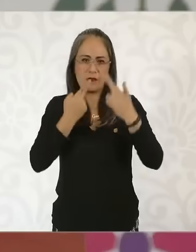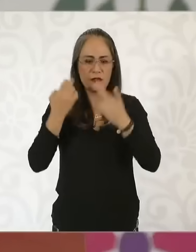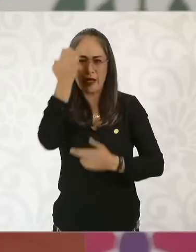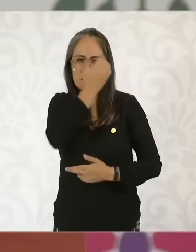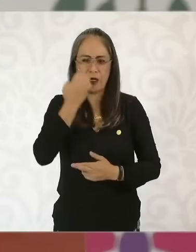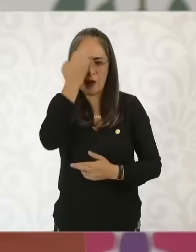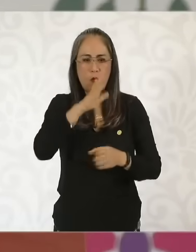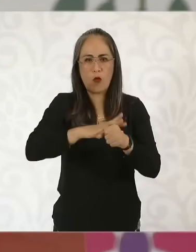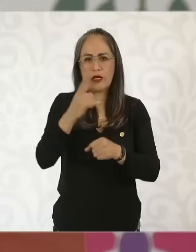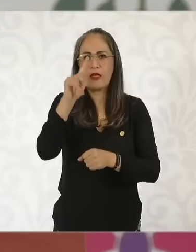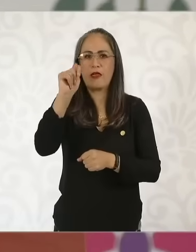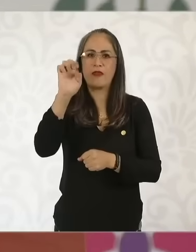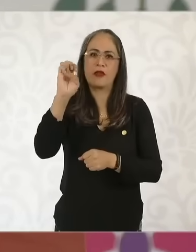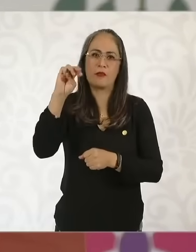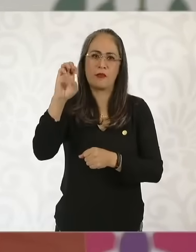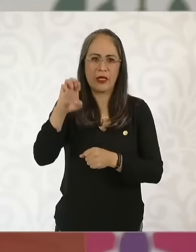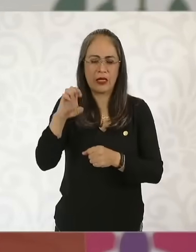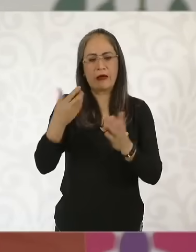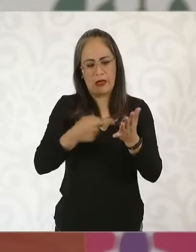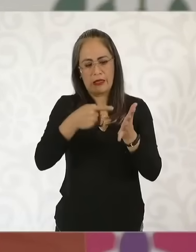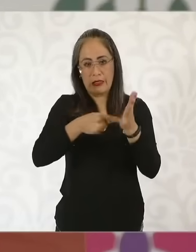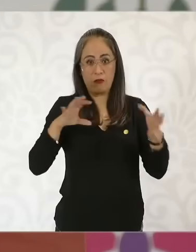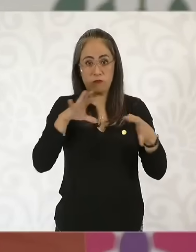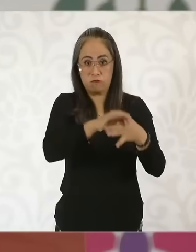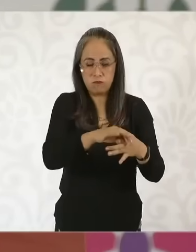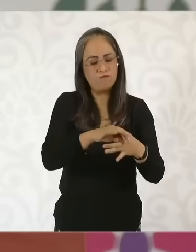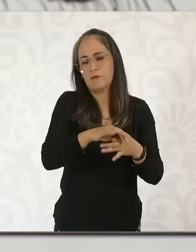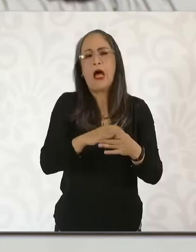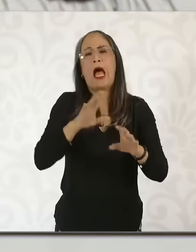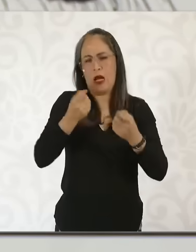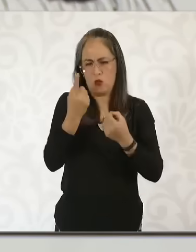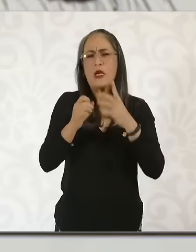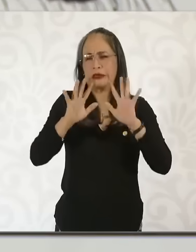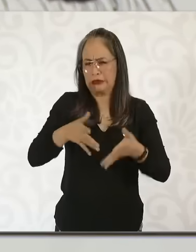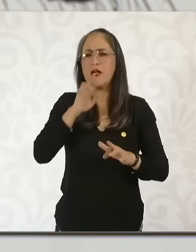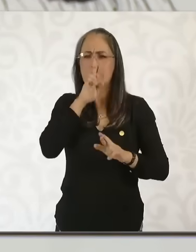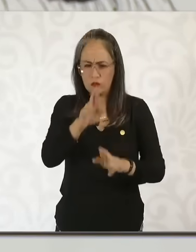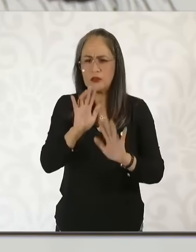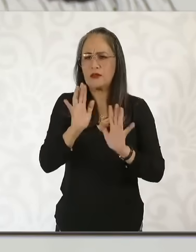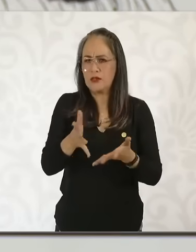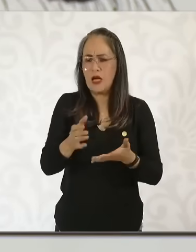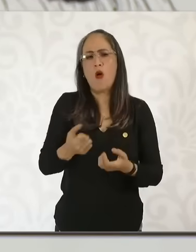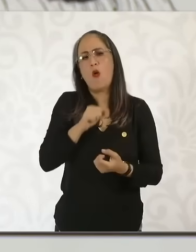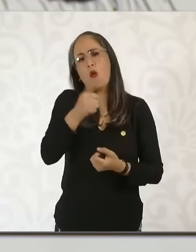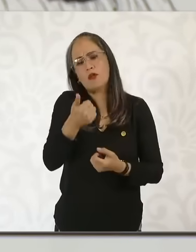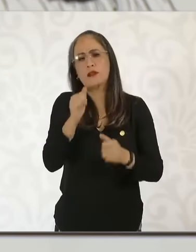con el tratado. La mayoría de ellas ya se contestó y hay algunas que todavía siguen en la revisión,